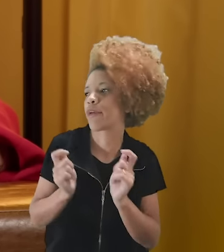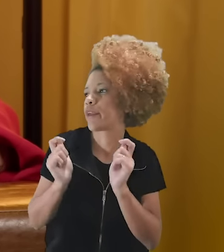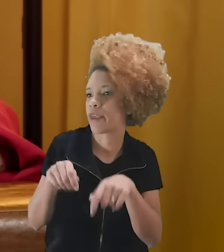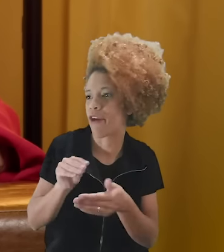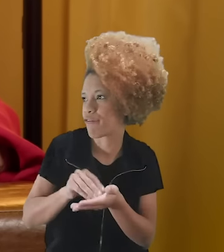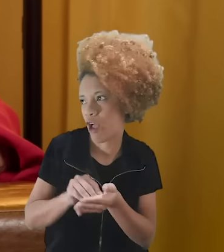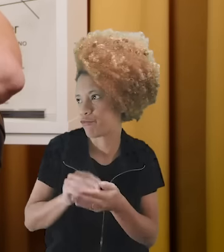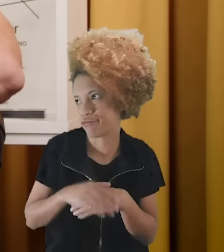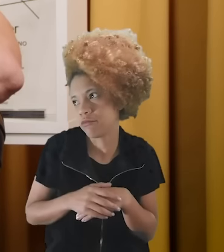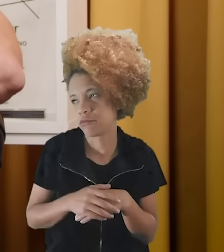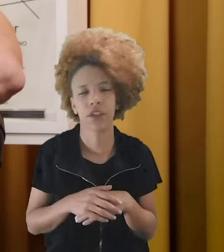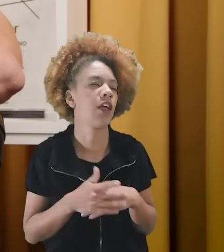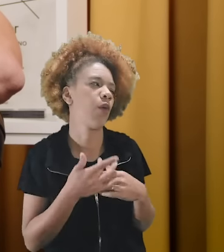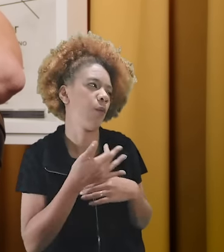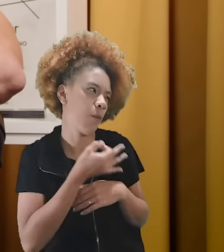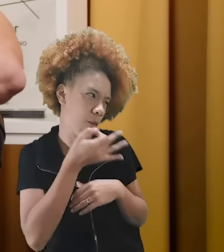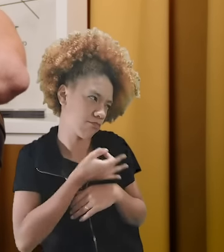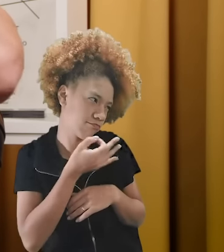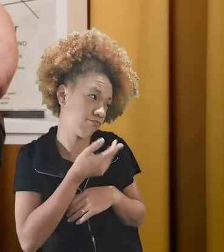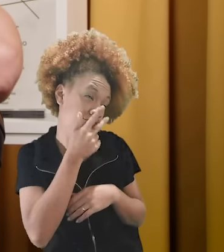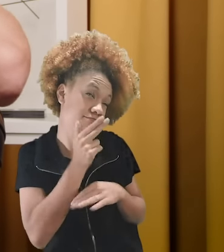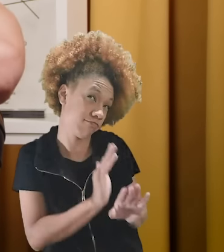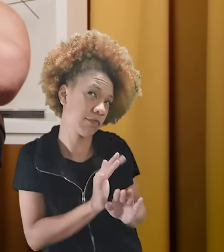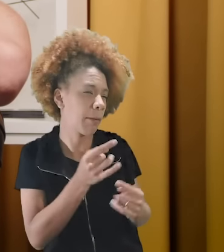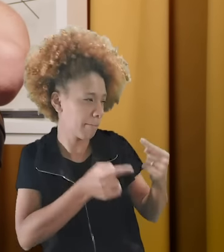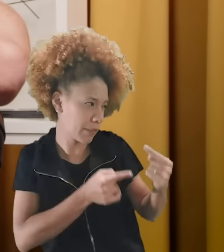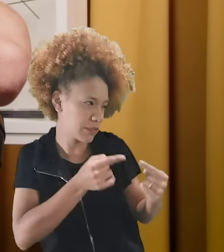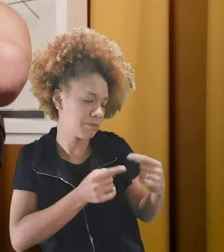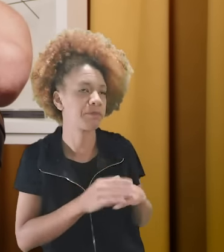eu tenho um outro achismo e a gente vai debater ele pra gente chegar num lugar interessante eu